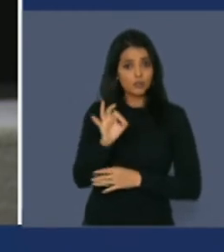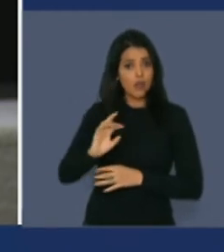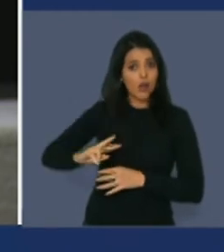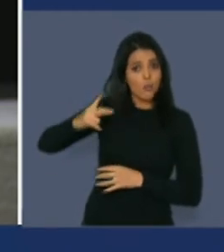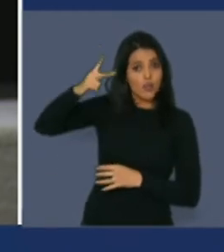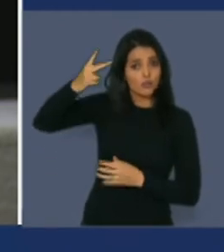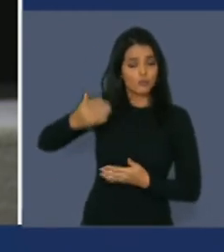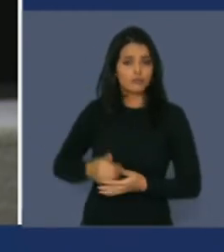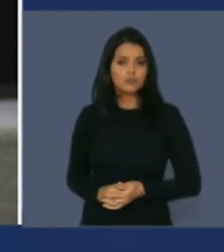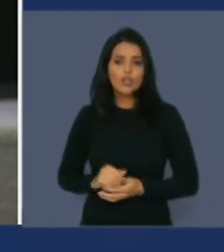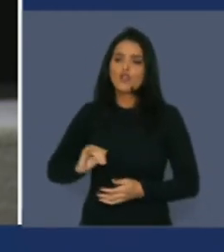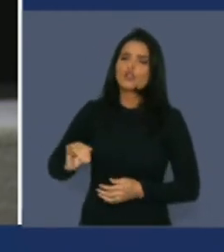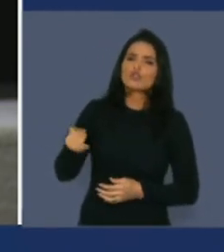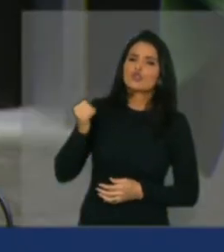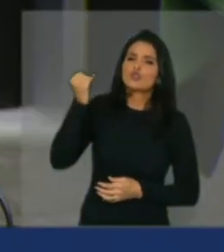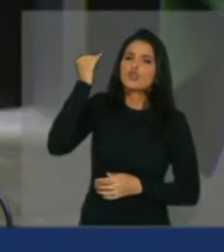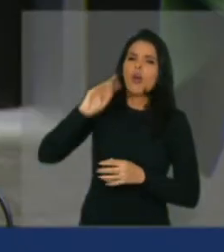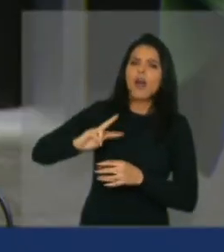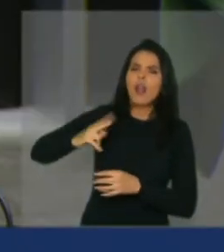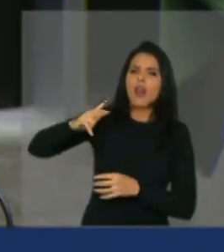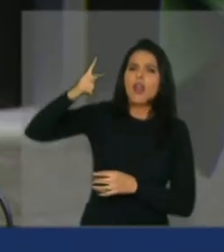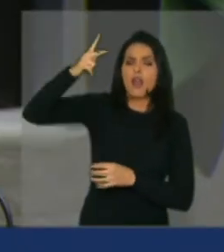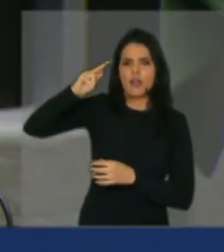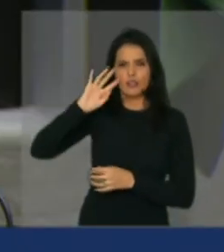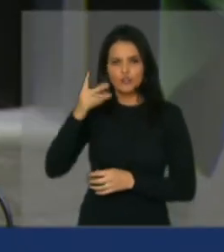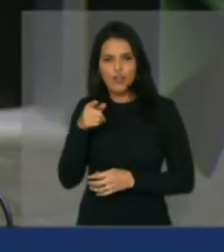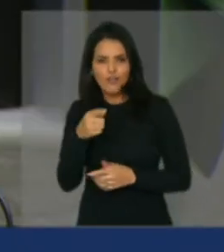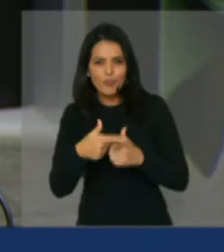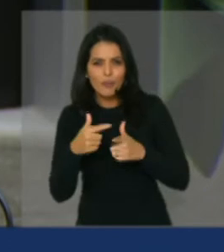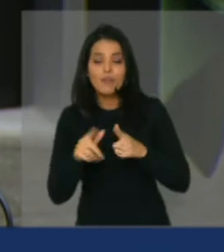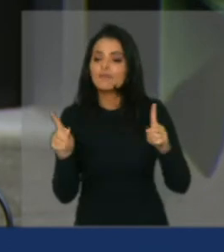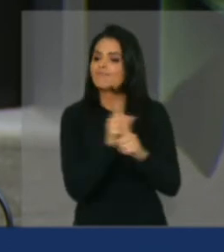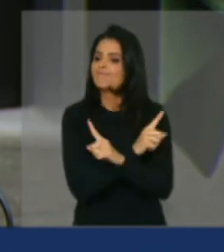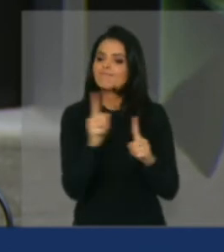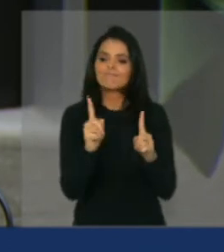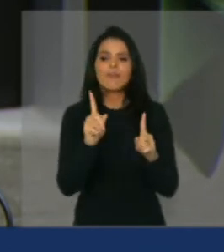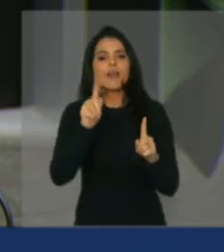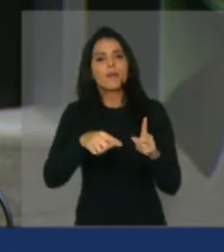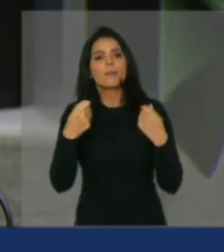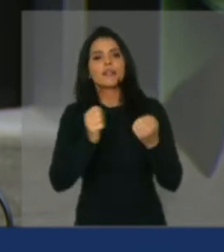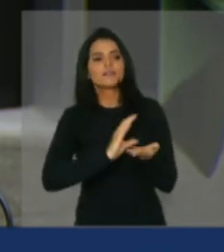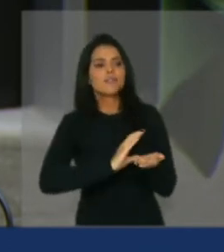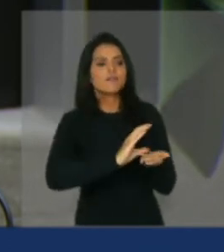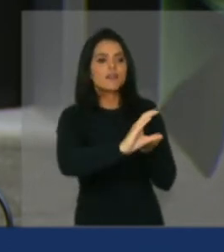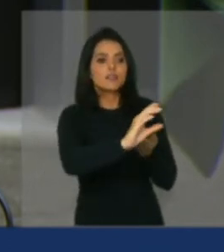GERAR EMPREGO E RENDO PARA NÃO VAI RESOLVER, NÓS PRECISAMOS INVESTIMENTO PARA NOSSO POVO, PARA MELHORAR A